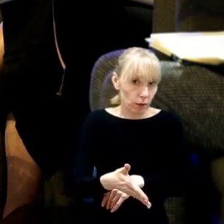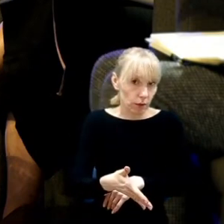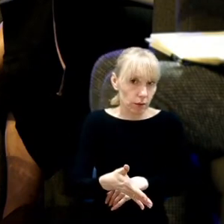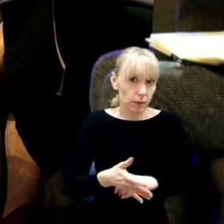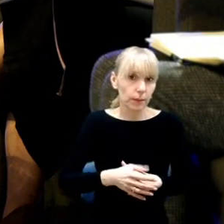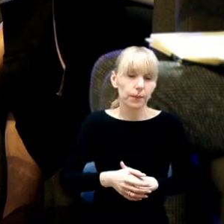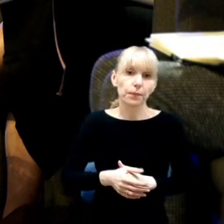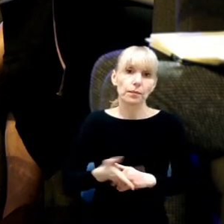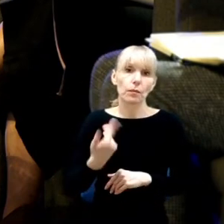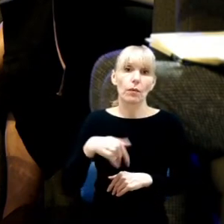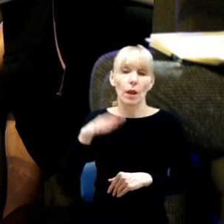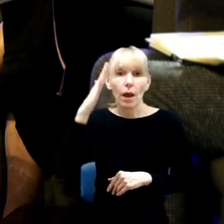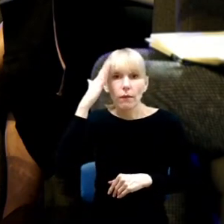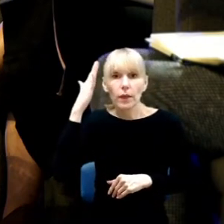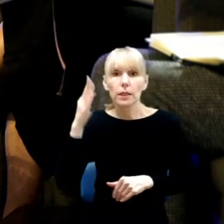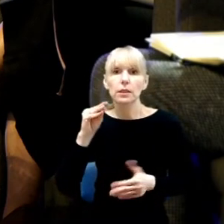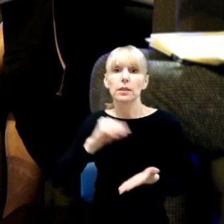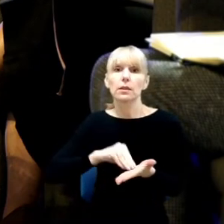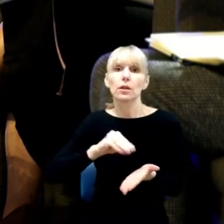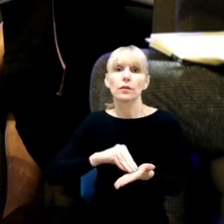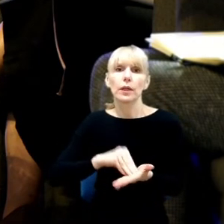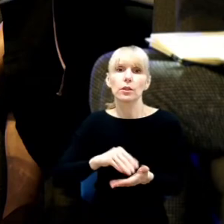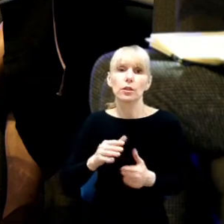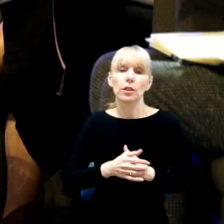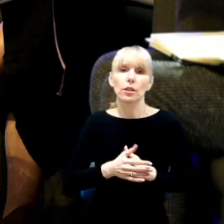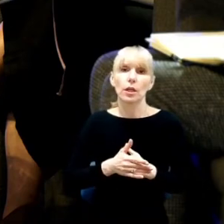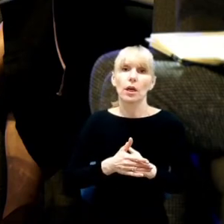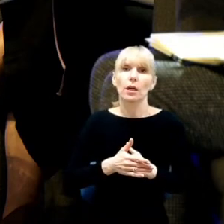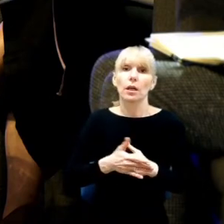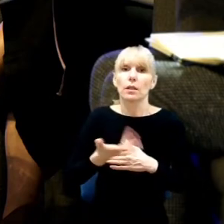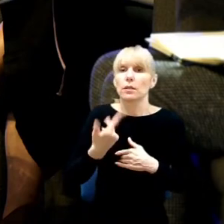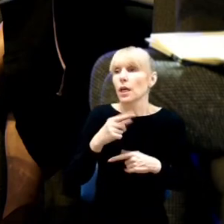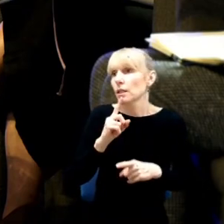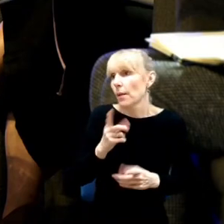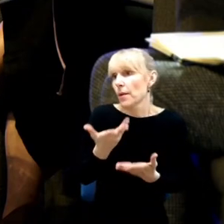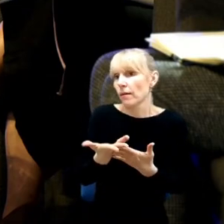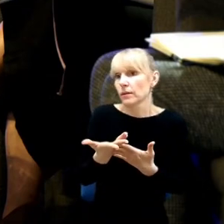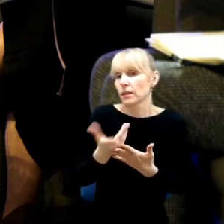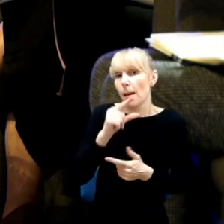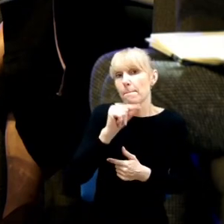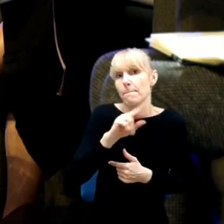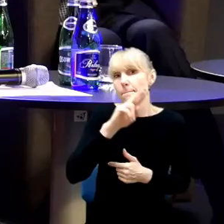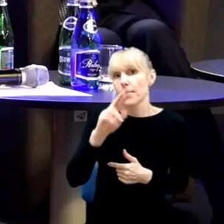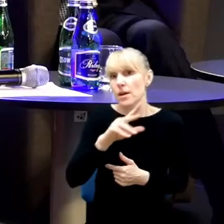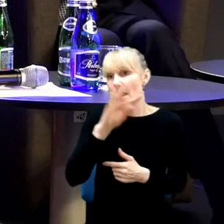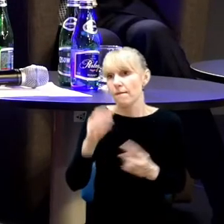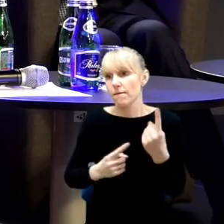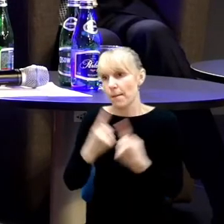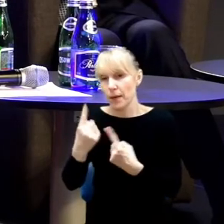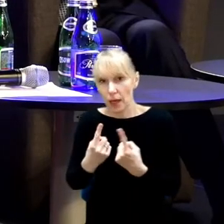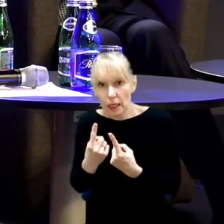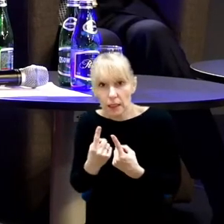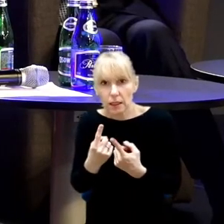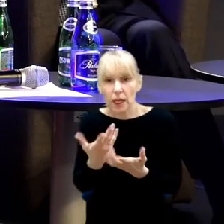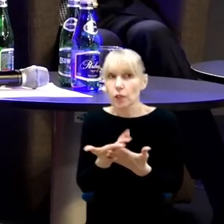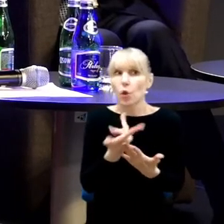i mojego doświadczenia, właściwie innej niż prefabrykacja. To jest tylko kwestia czasu, to nie jest kwestia czy wyjdziemy z tego monolitu.